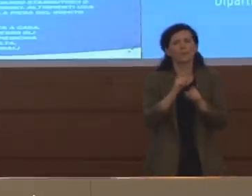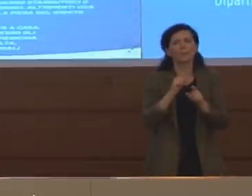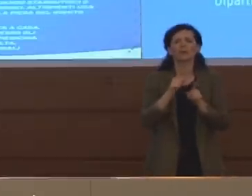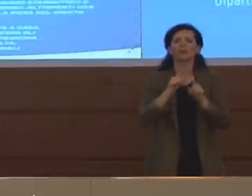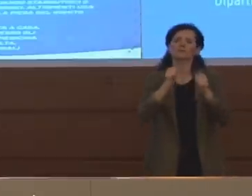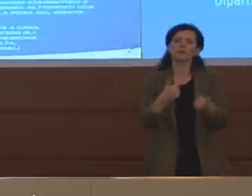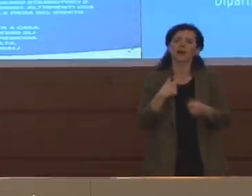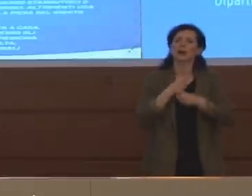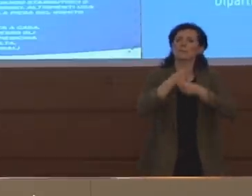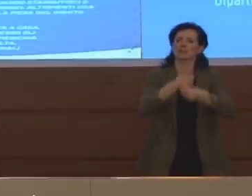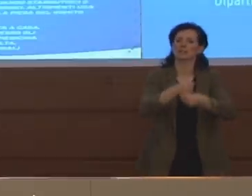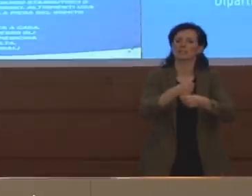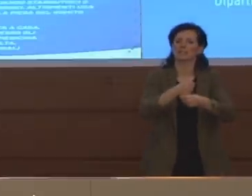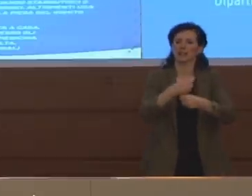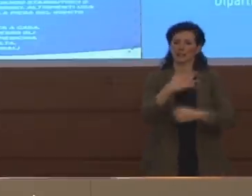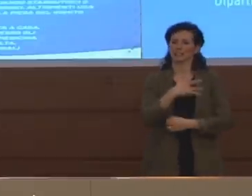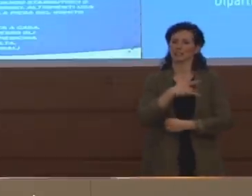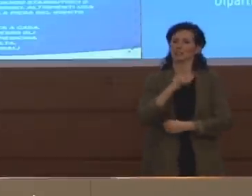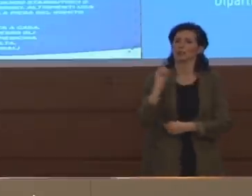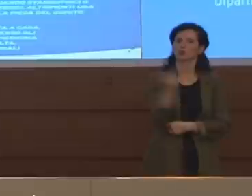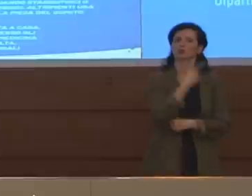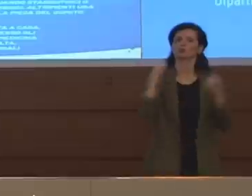Il terzo punto di riflessione, visto che